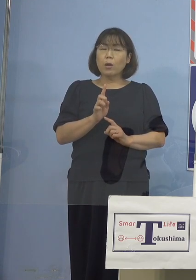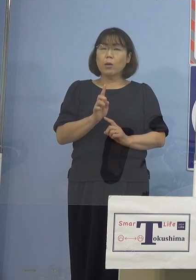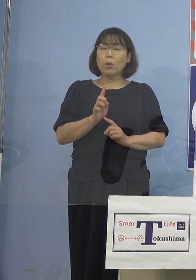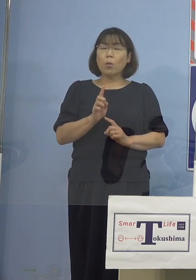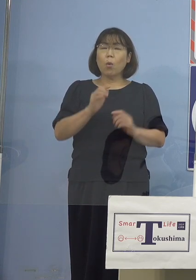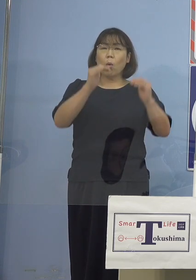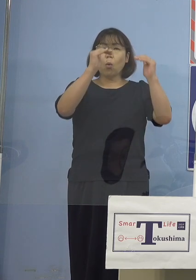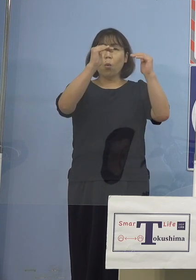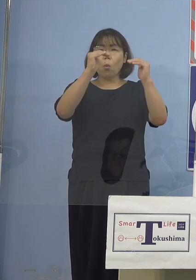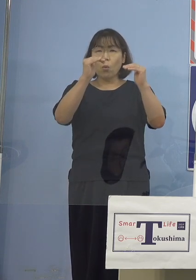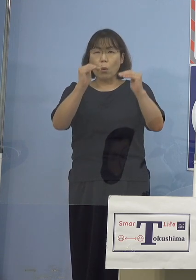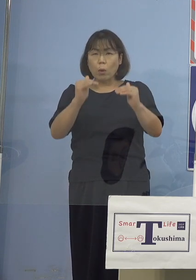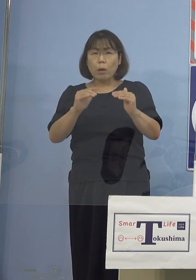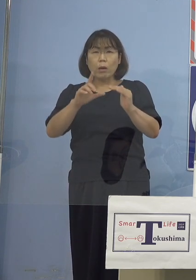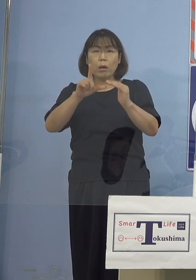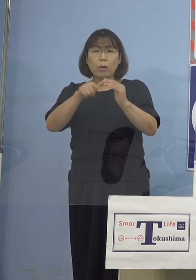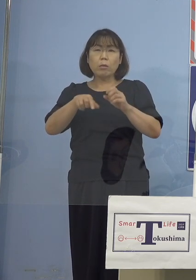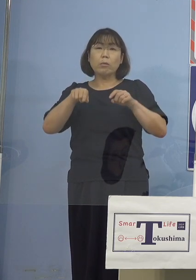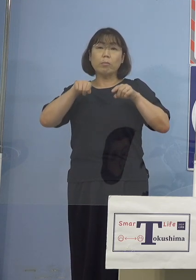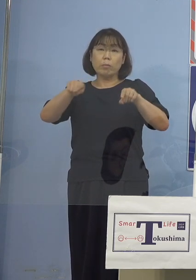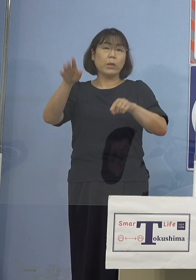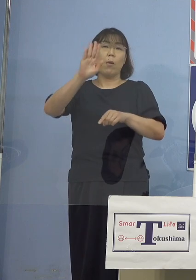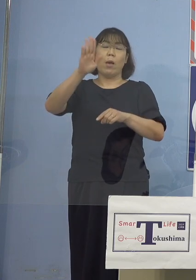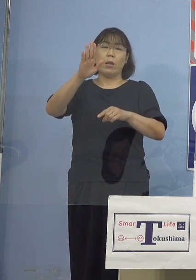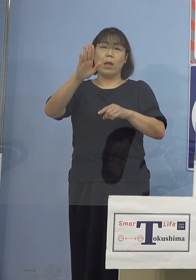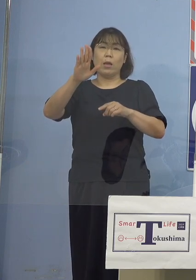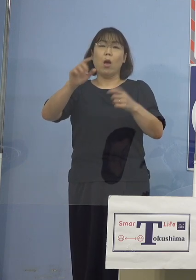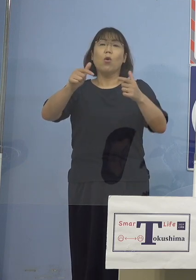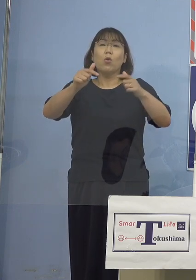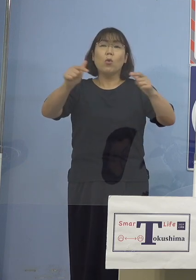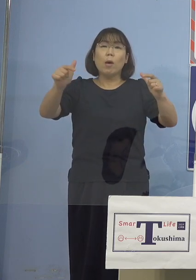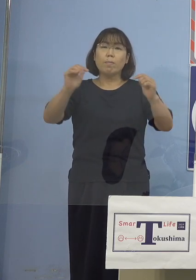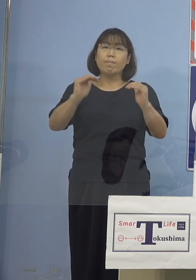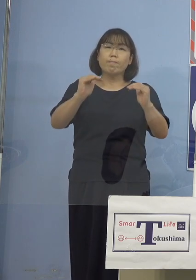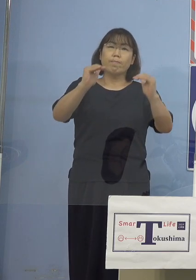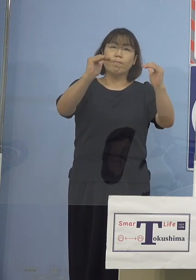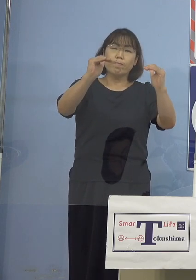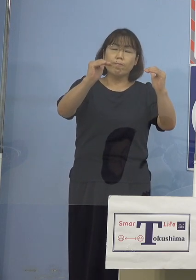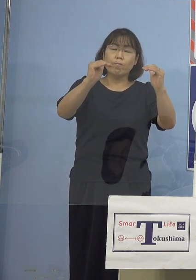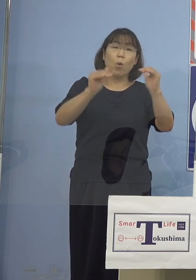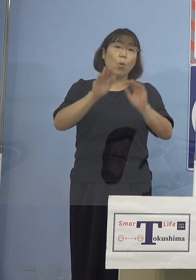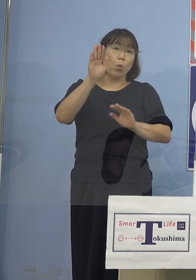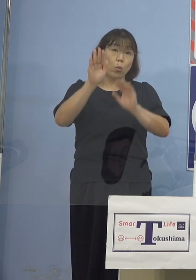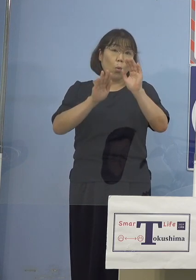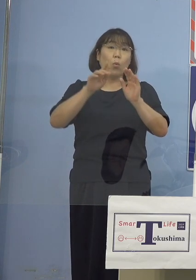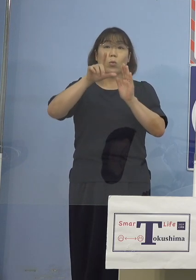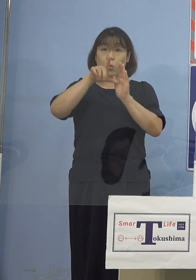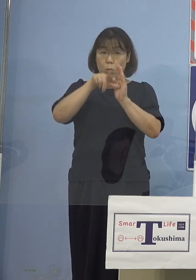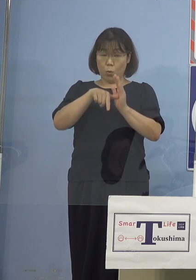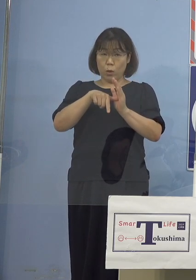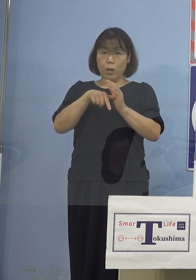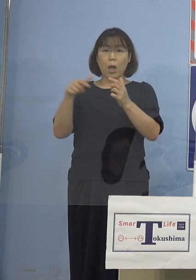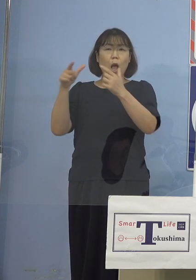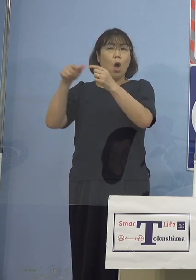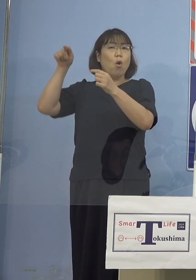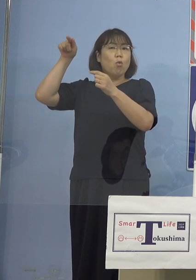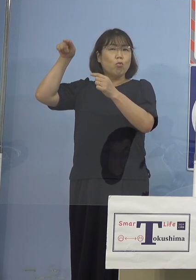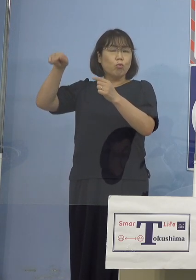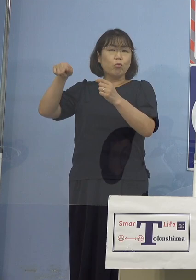どうも上がりそうだな、そうした兆候が見えるな といった時に、国の基準ではないんですが